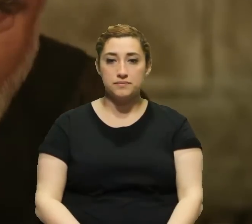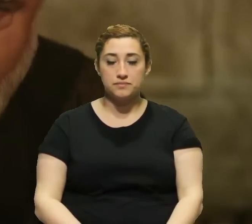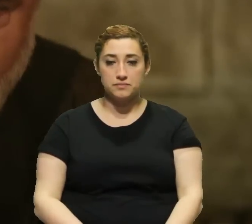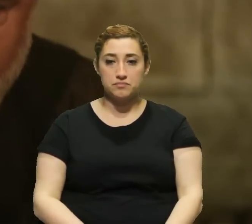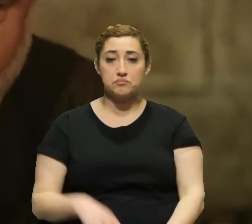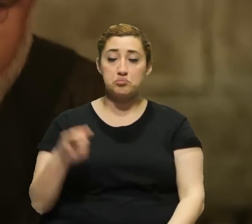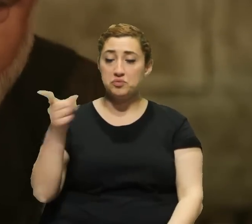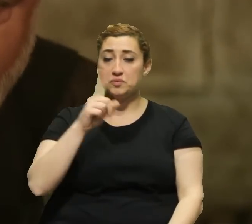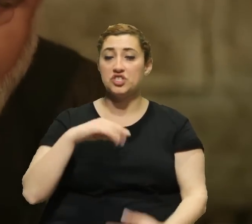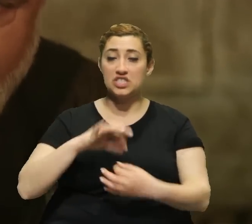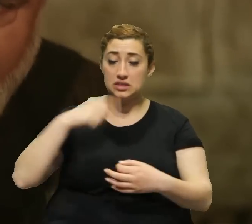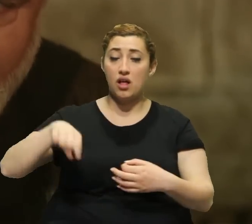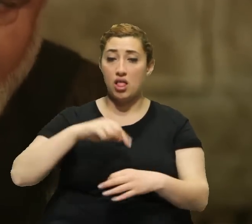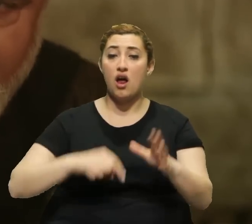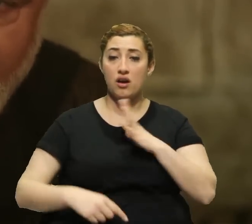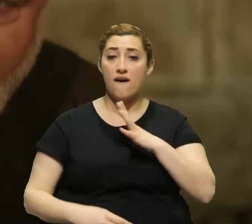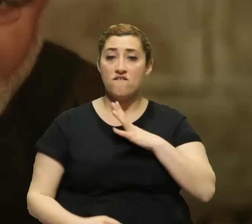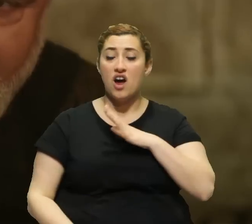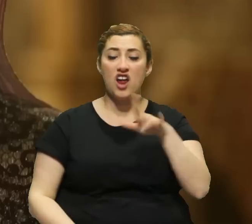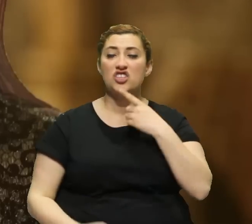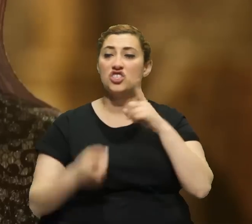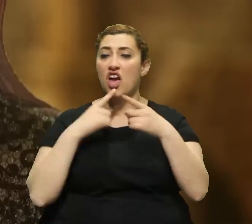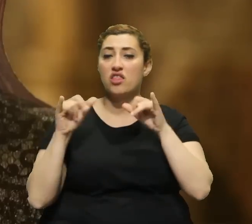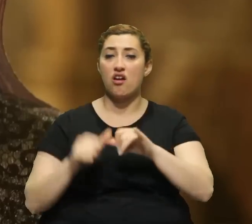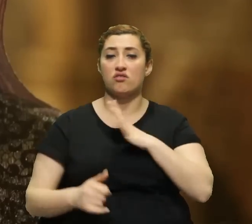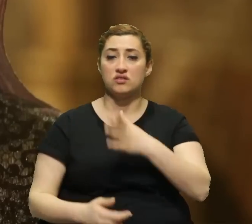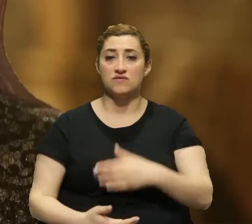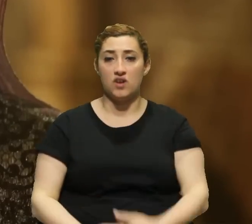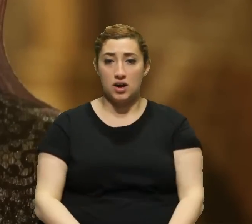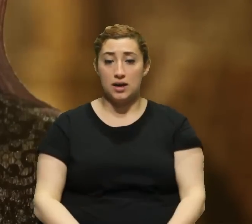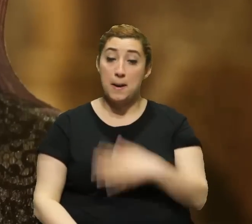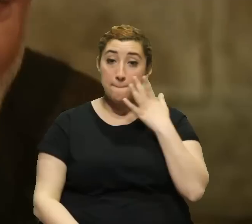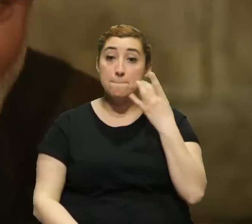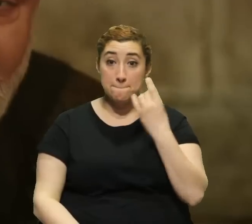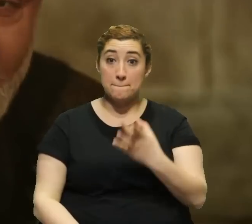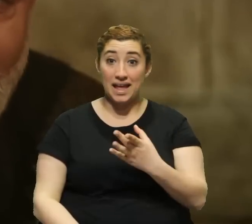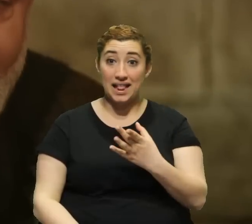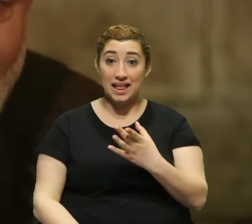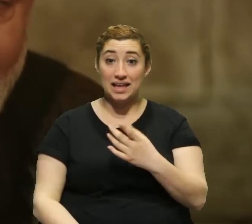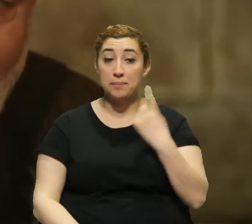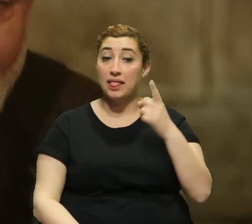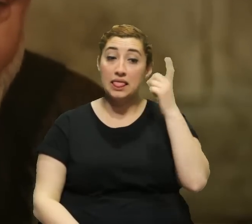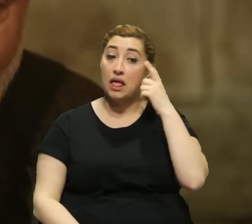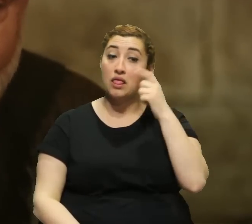Başkaca insanlar da vardır hakkında aynı şikayeti yapan. Belli ki bir tanıyanların haberi yoktur...